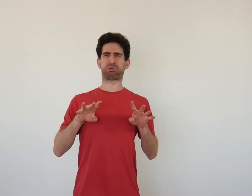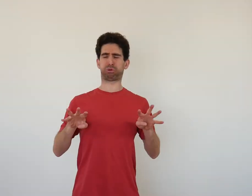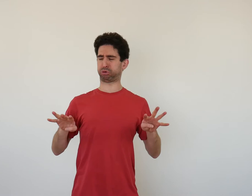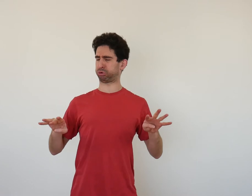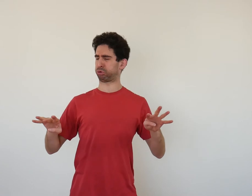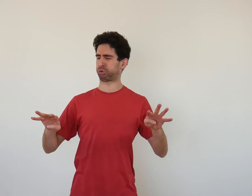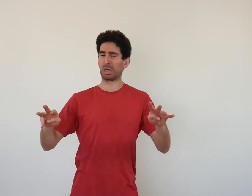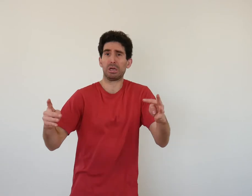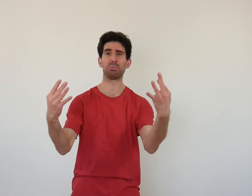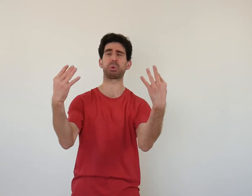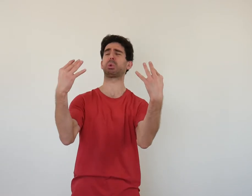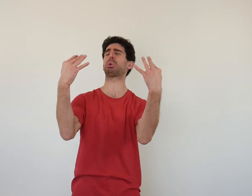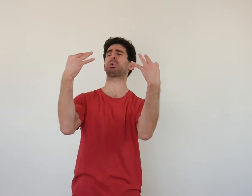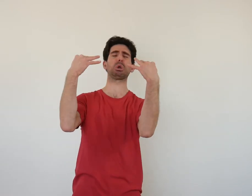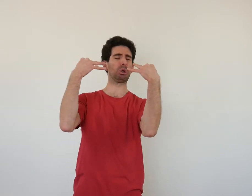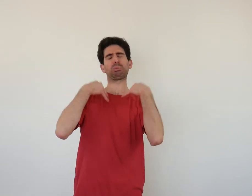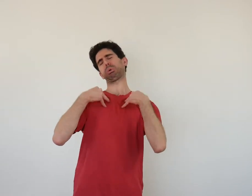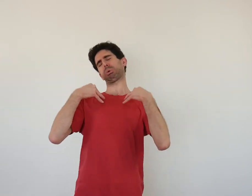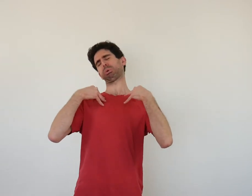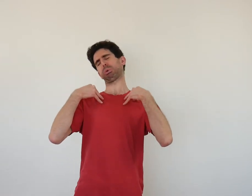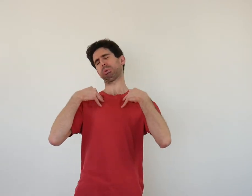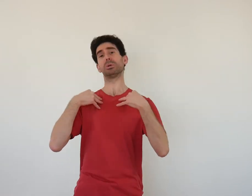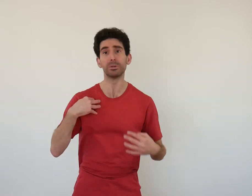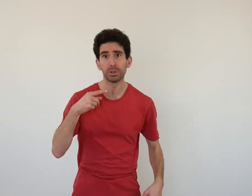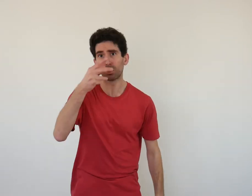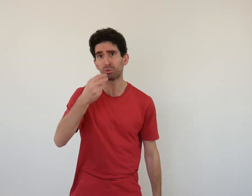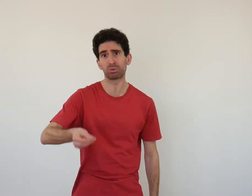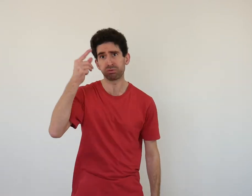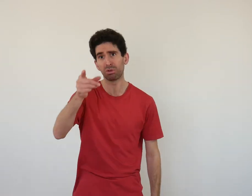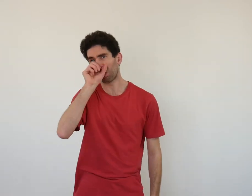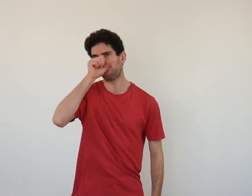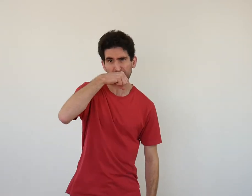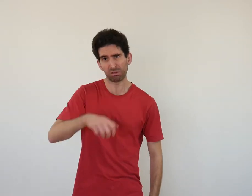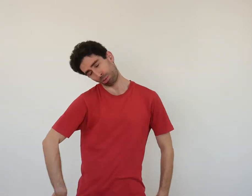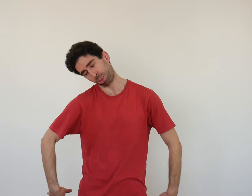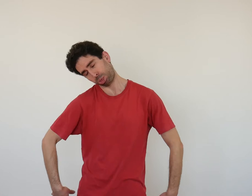La bière attire les moustiques Mais tu t'en fous, t'es bourré.